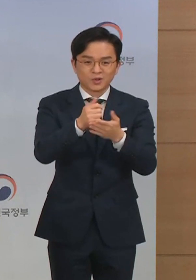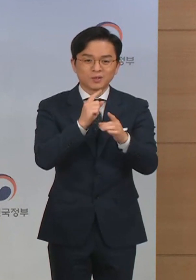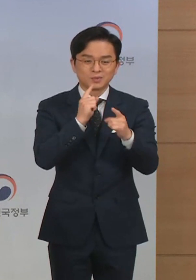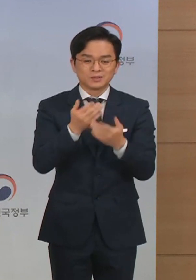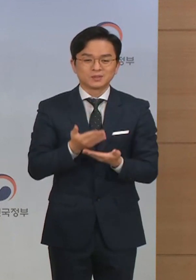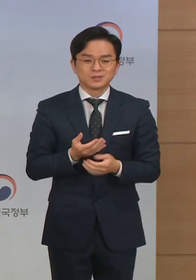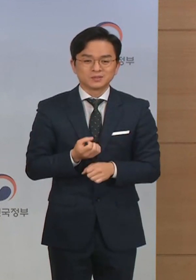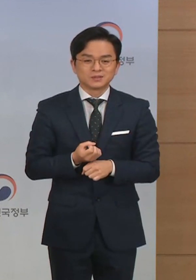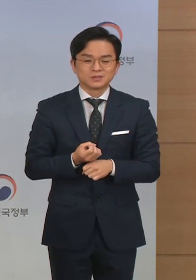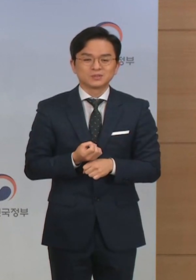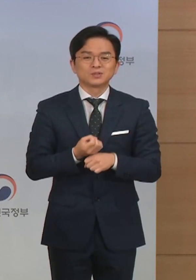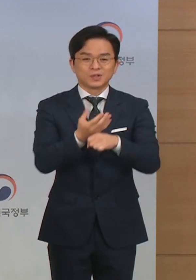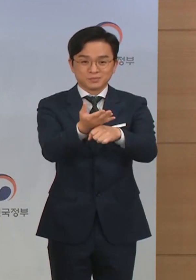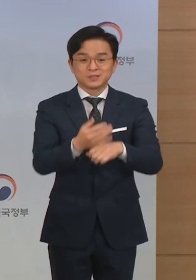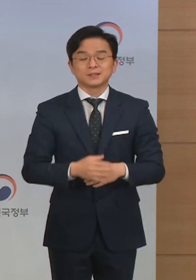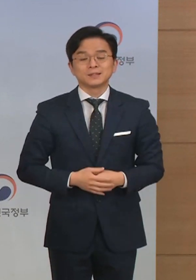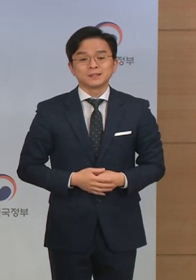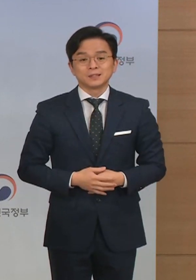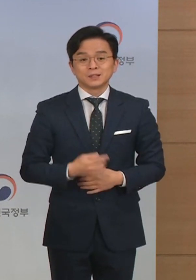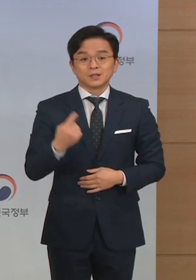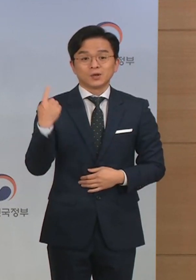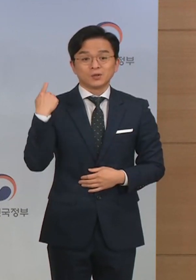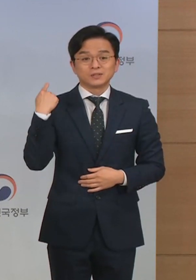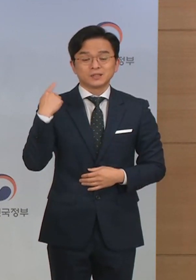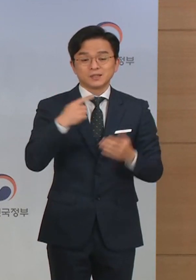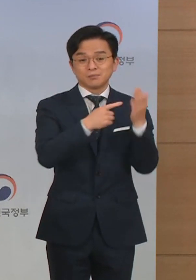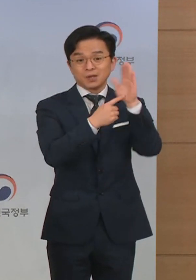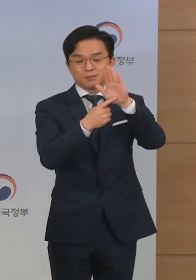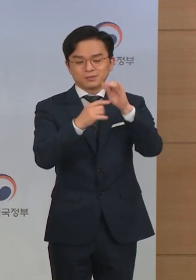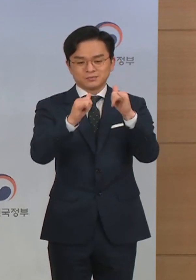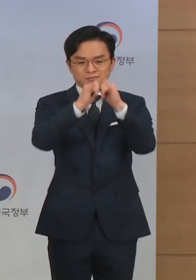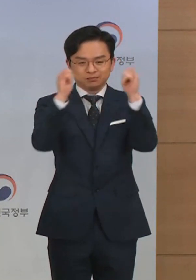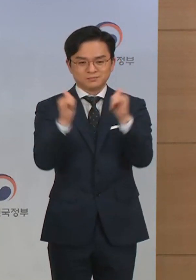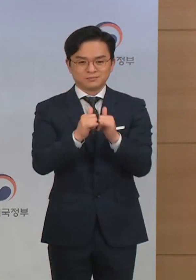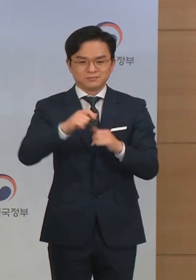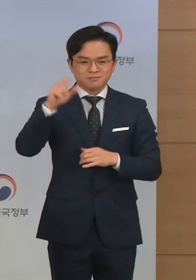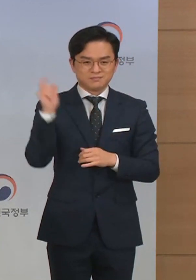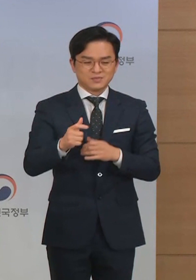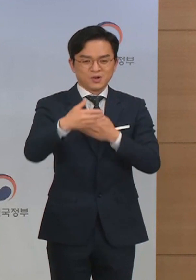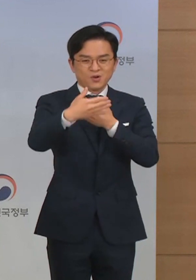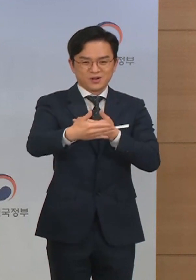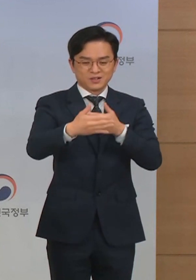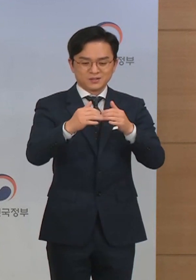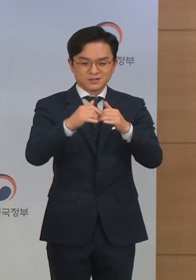어제 강화된 사회적 거리두기를 2주간 더 연장하여 실시하는 것을 말씀드렸습니다